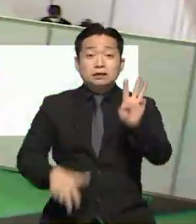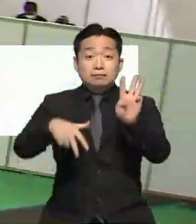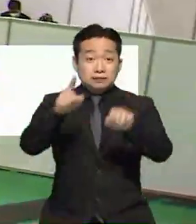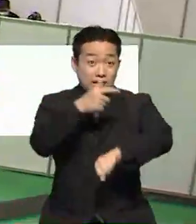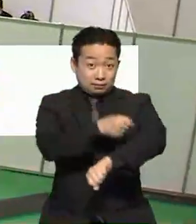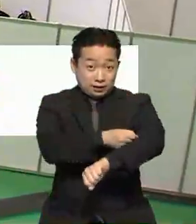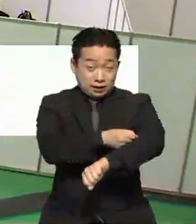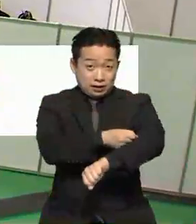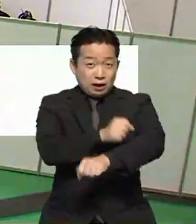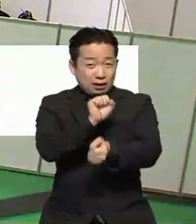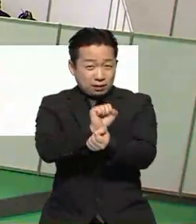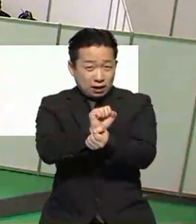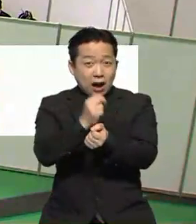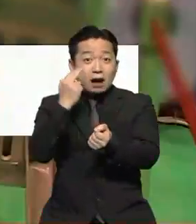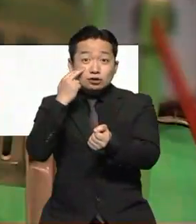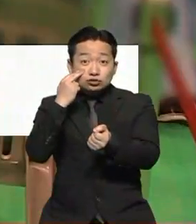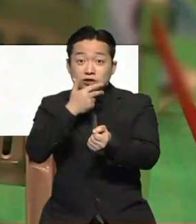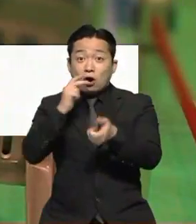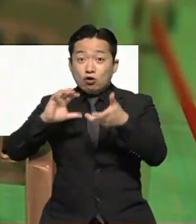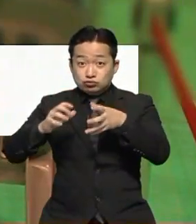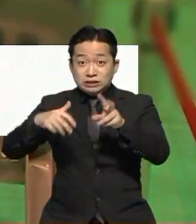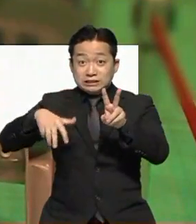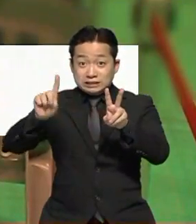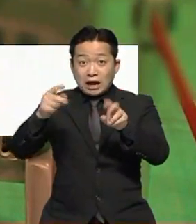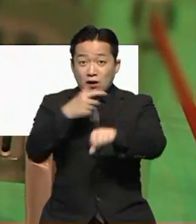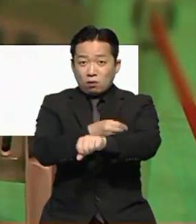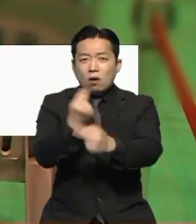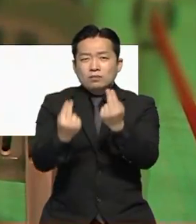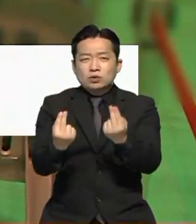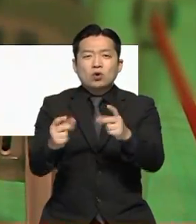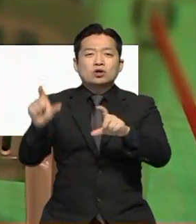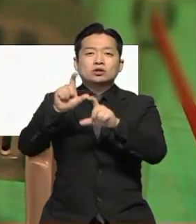(기자) 3차 접종 부작용은 미국과 영국에서 각각 2차 접종 때보다 드물고 더